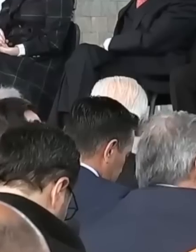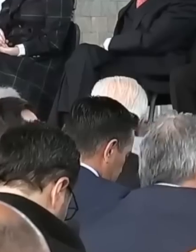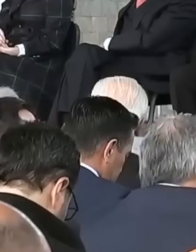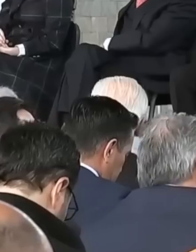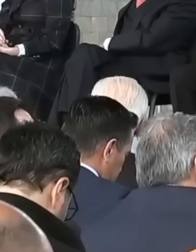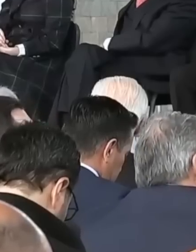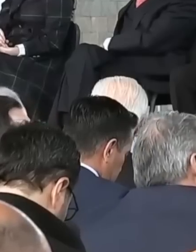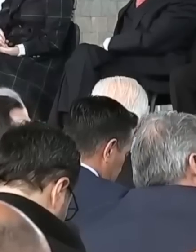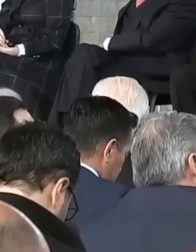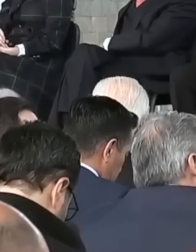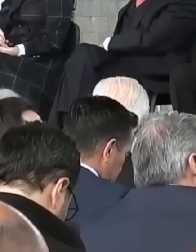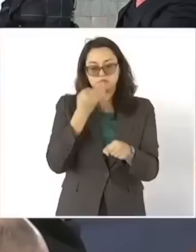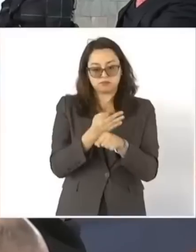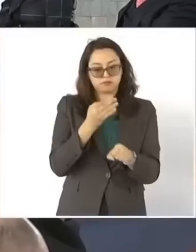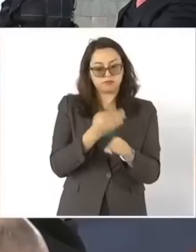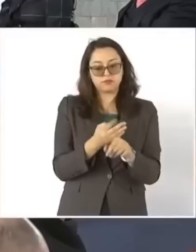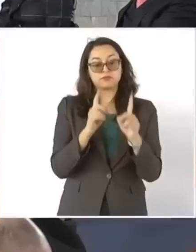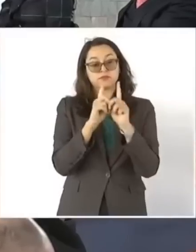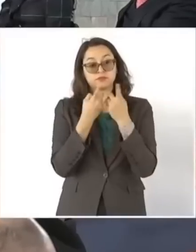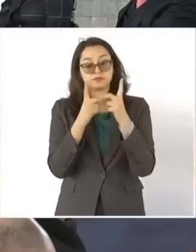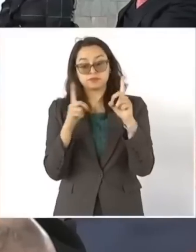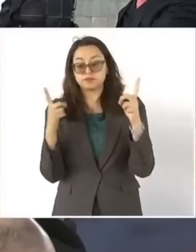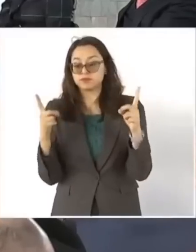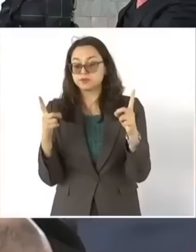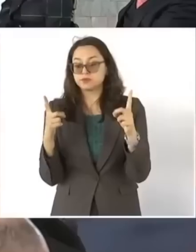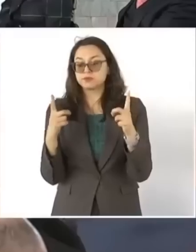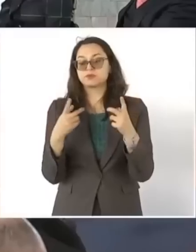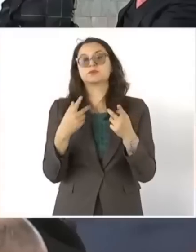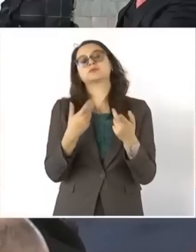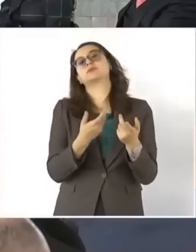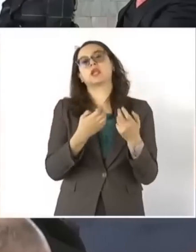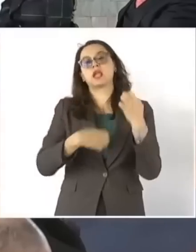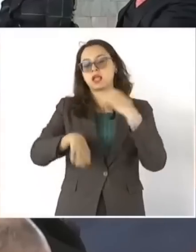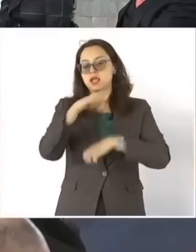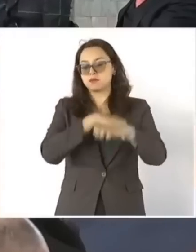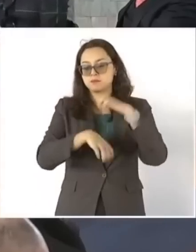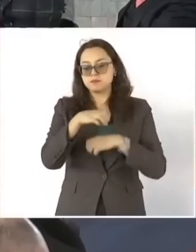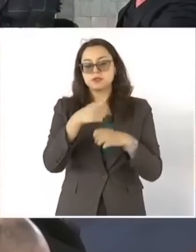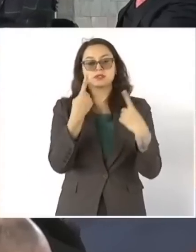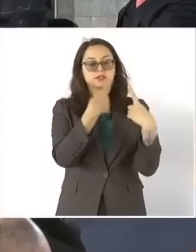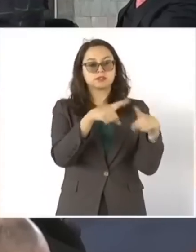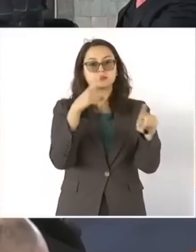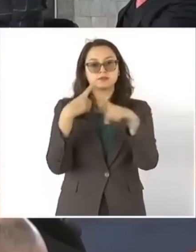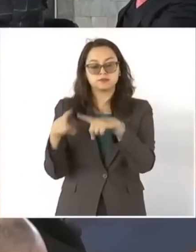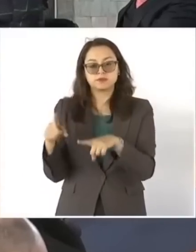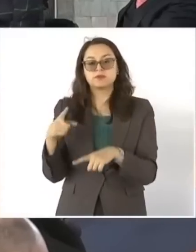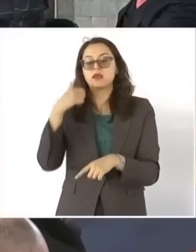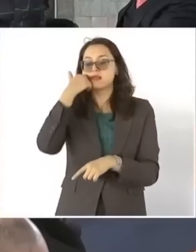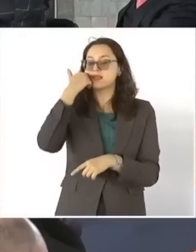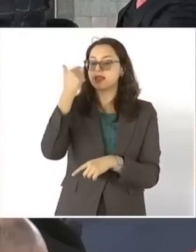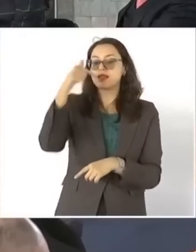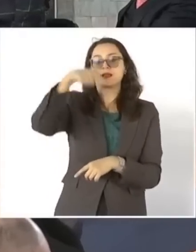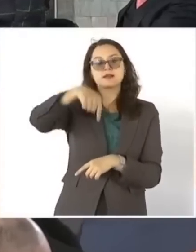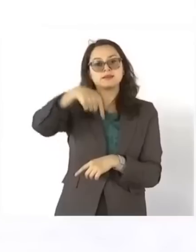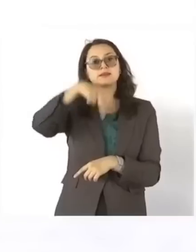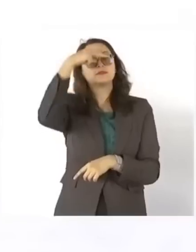estamos desarrollando con empresas específicas que quieren instalarse en México cómo se instalarían